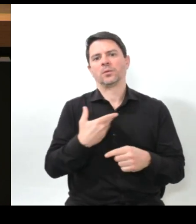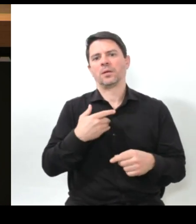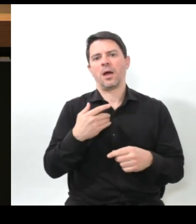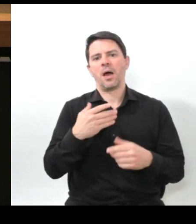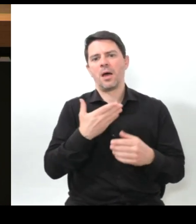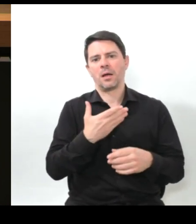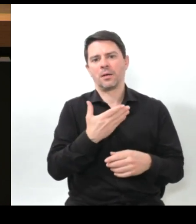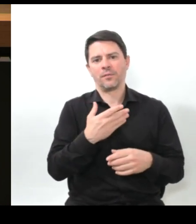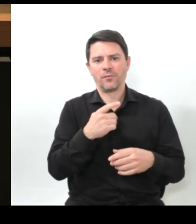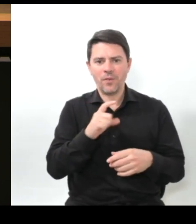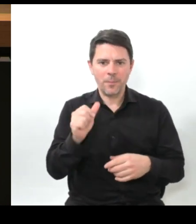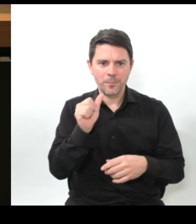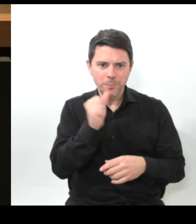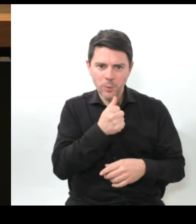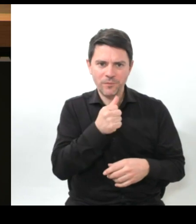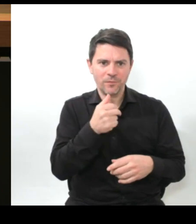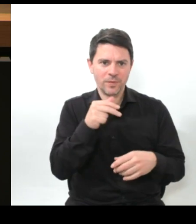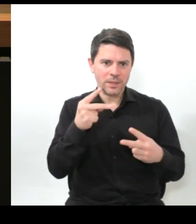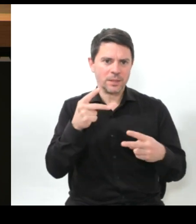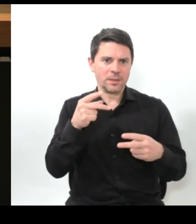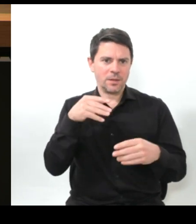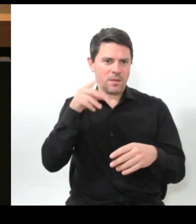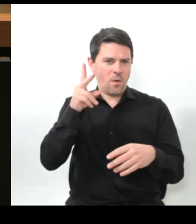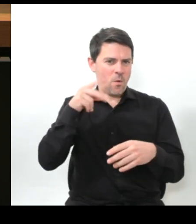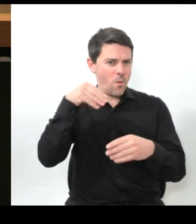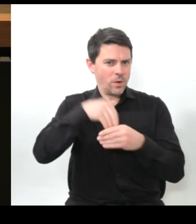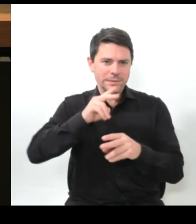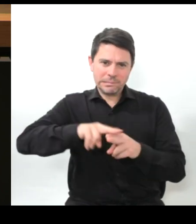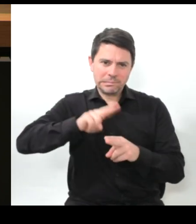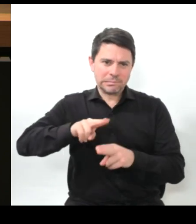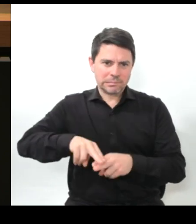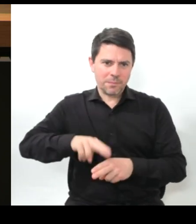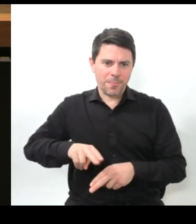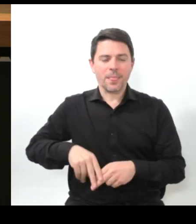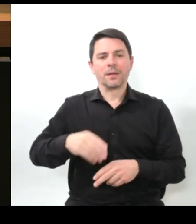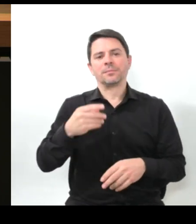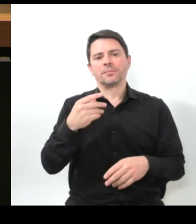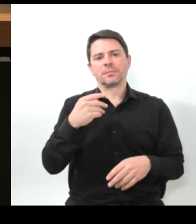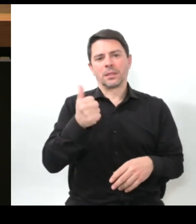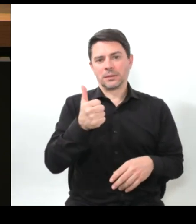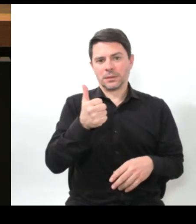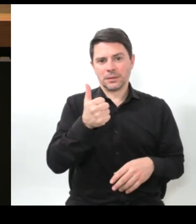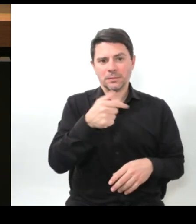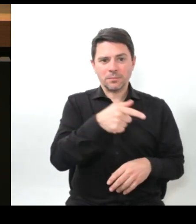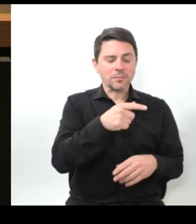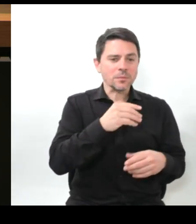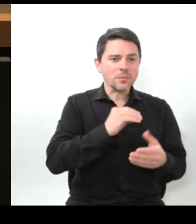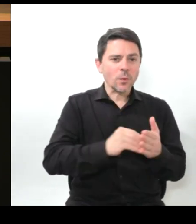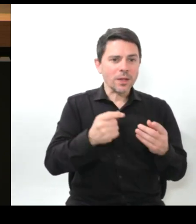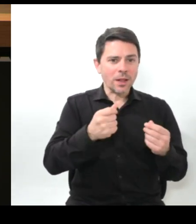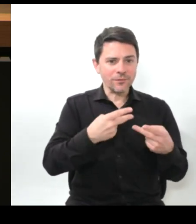Fachkräftebedarf zu sichern. Hoher Zeitdruck, mangelnde Vereinbarkeit von Beruf und Privatleben, fehlende